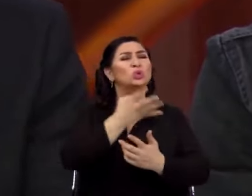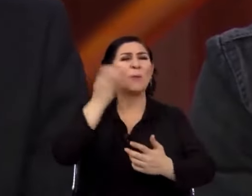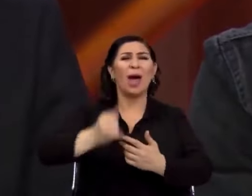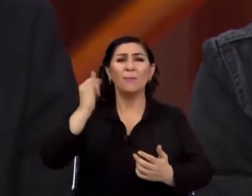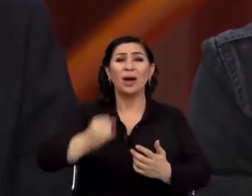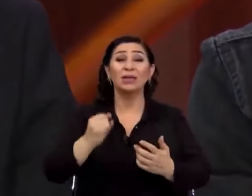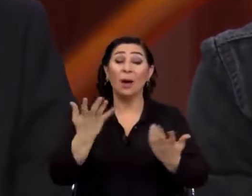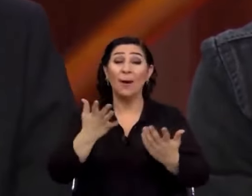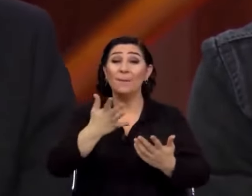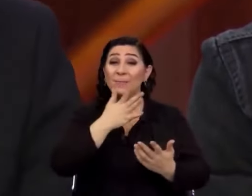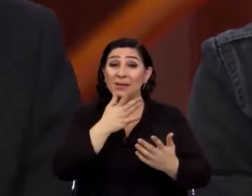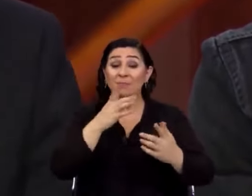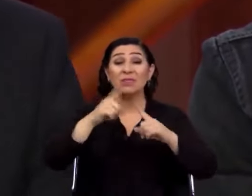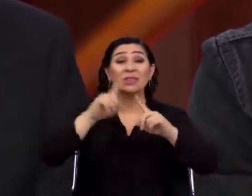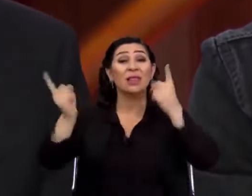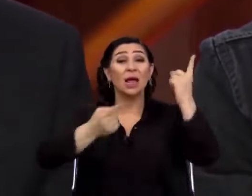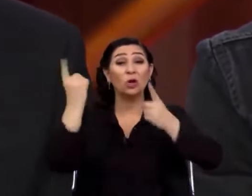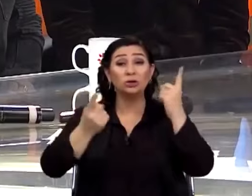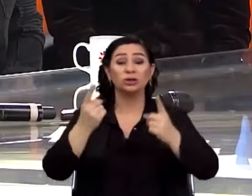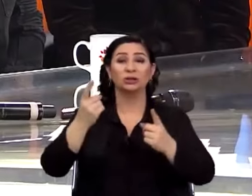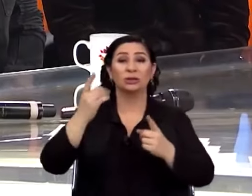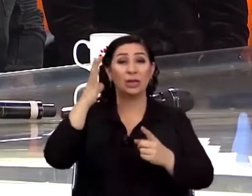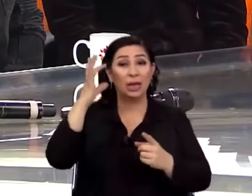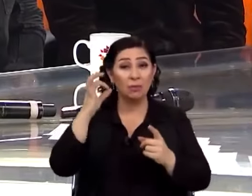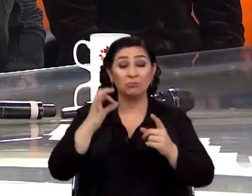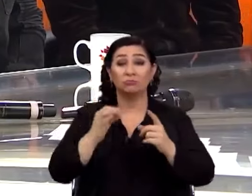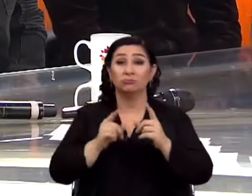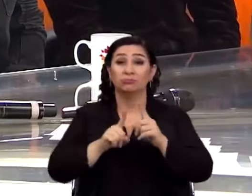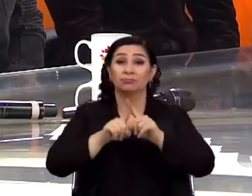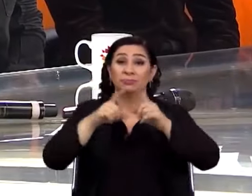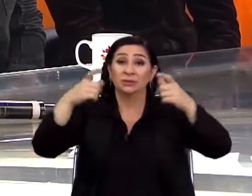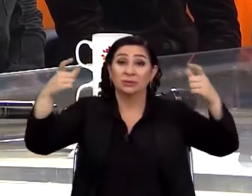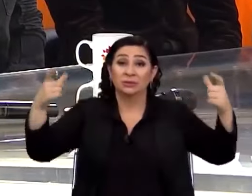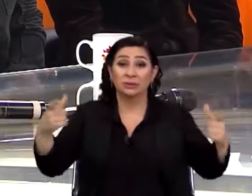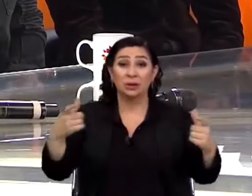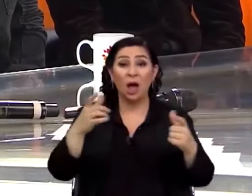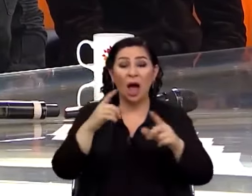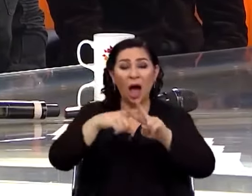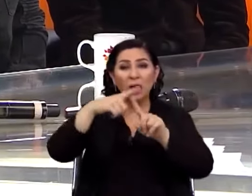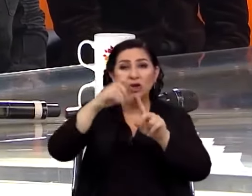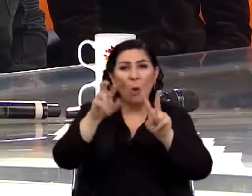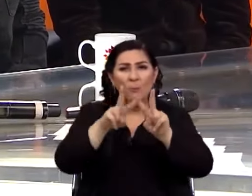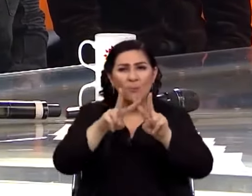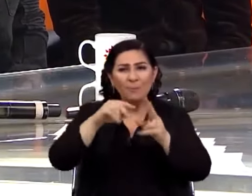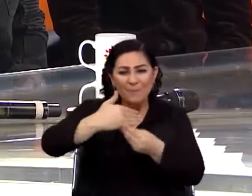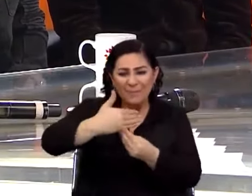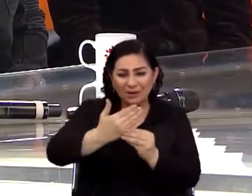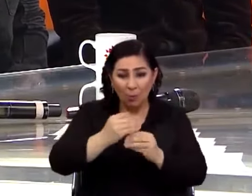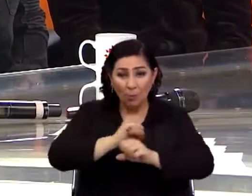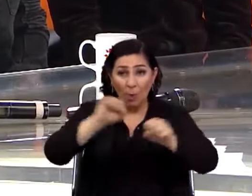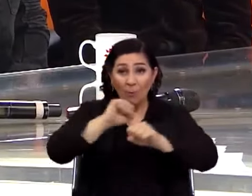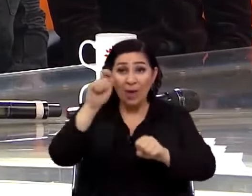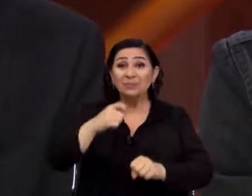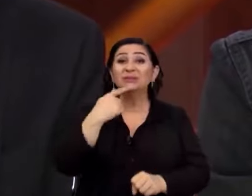bilimde teknolojide ilim de ilerledi yani atomu da parçaladılar Ama bomba yaptılar yani adam atomu parçalarken bomba yapılsın demiyordu Hani mekaniği